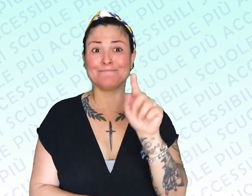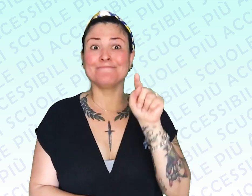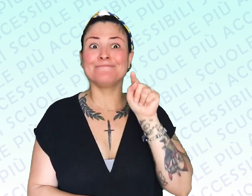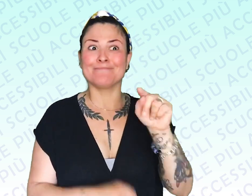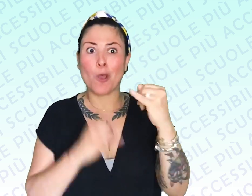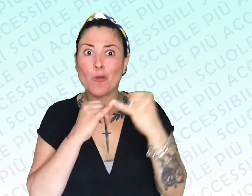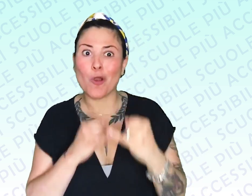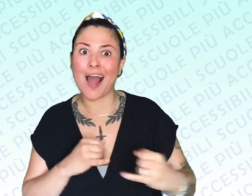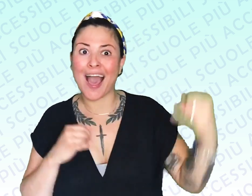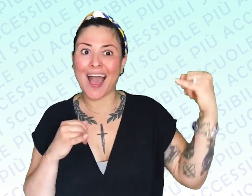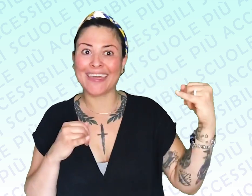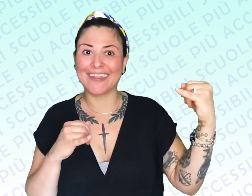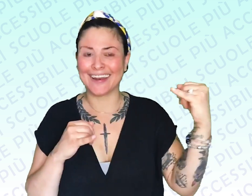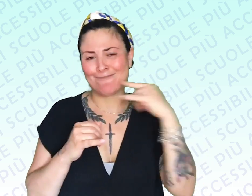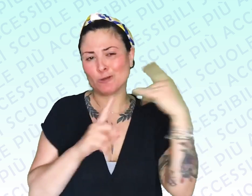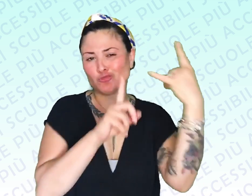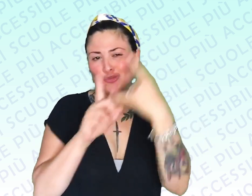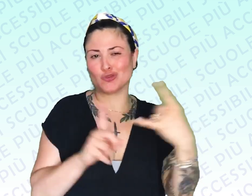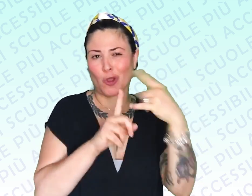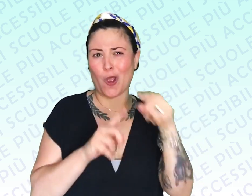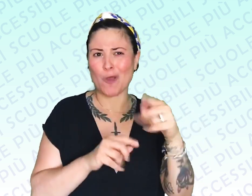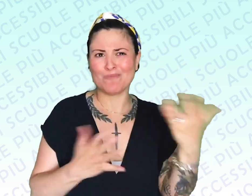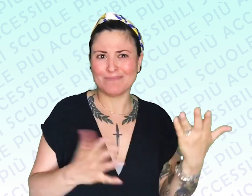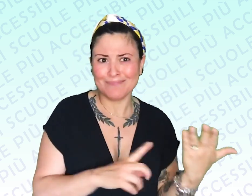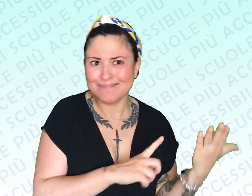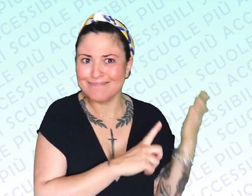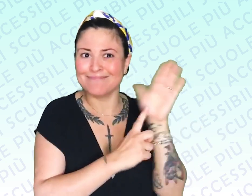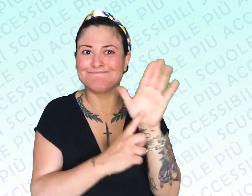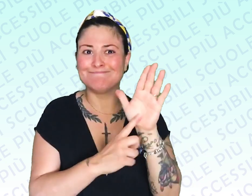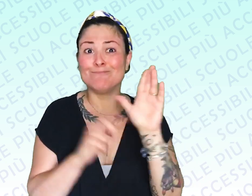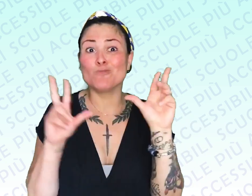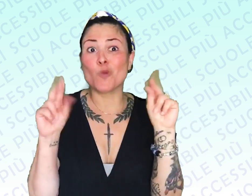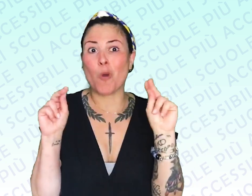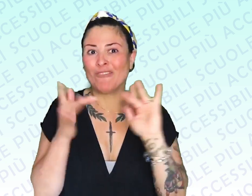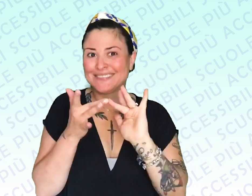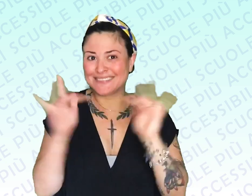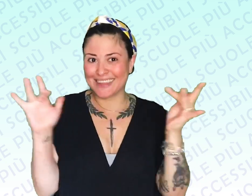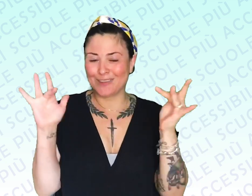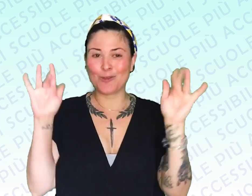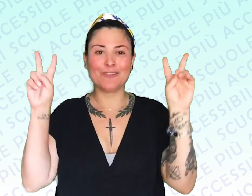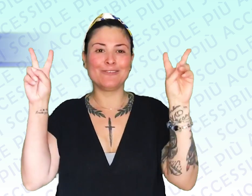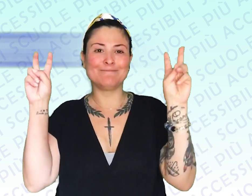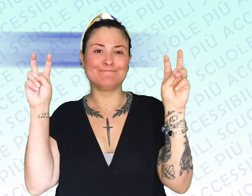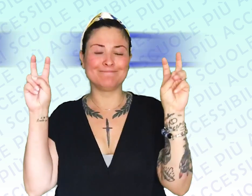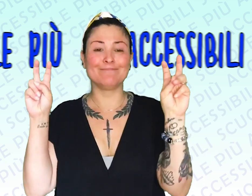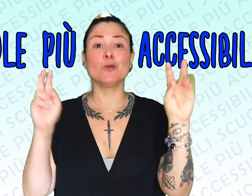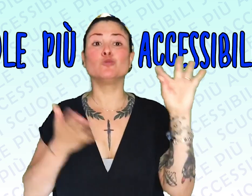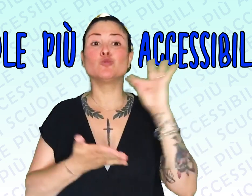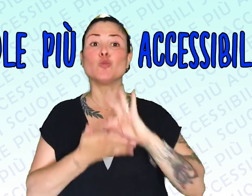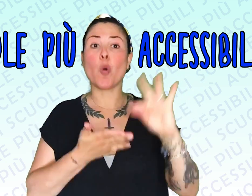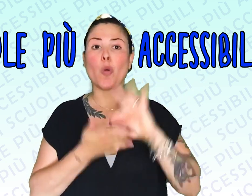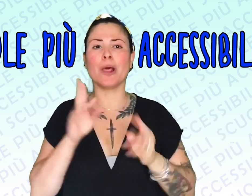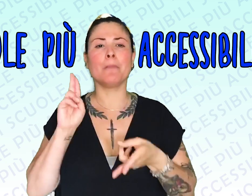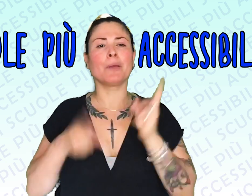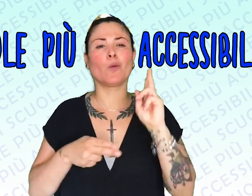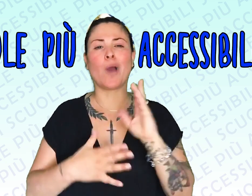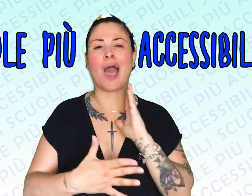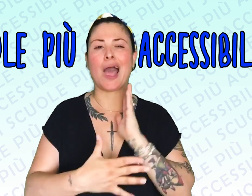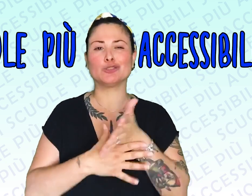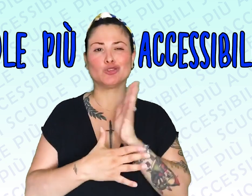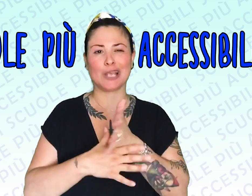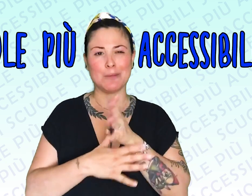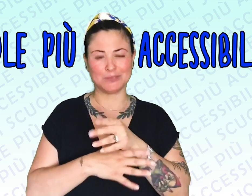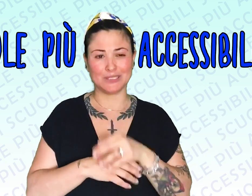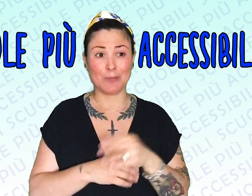si svolgerà online la presentazione del sito "Scuole più accessibili",